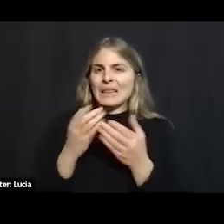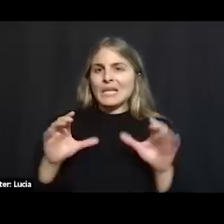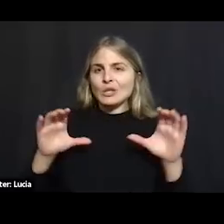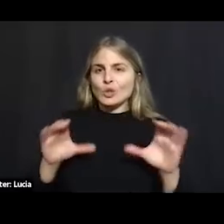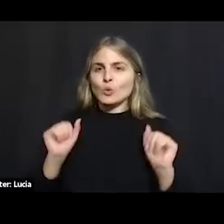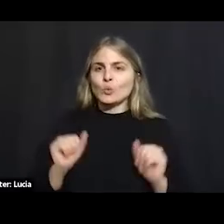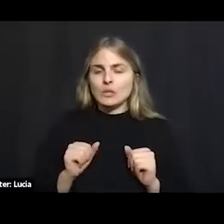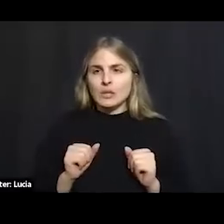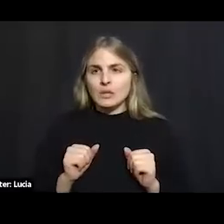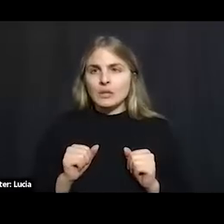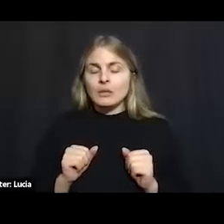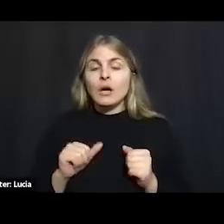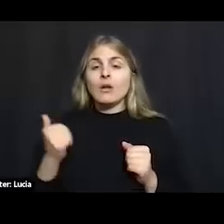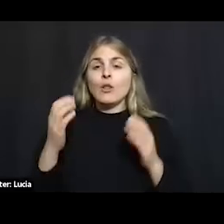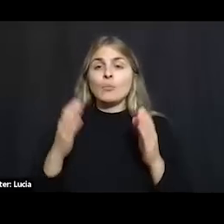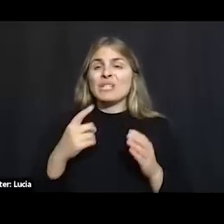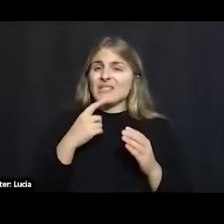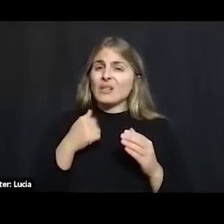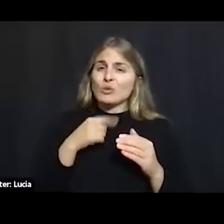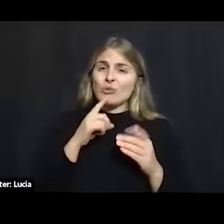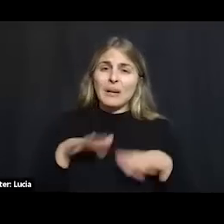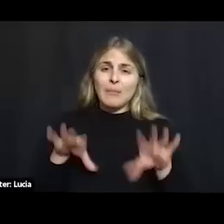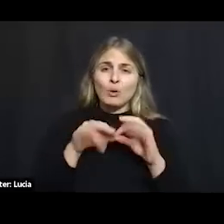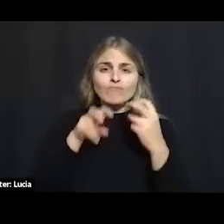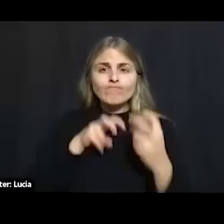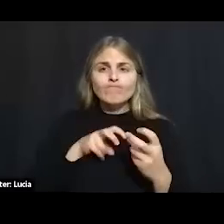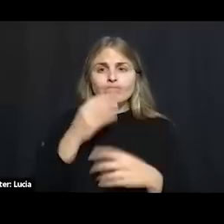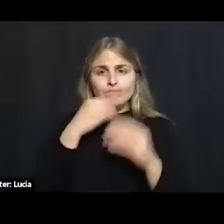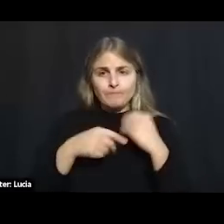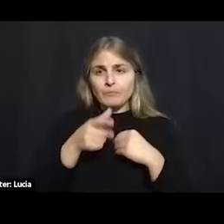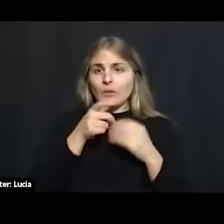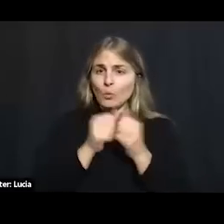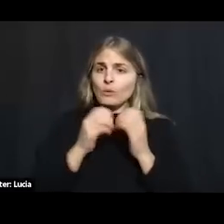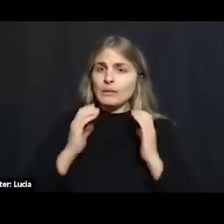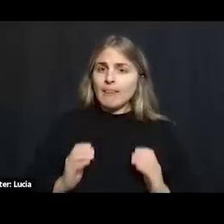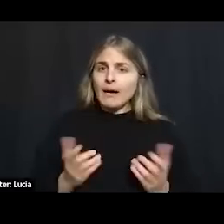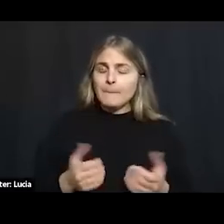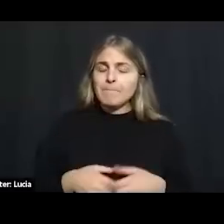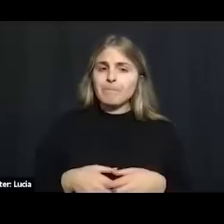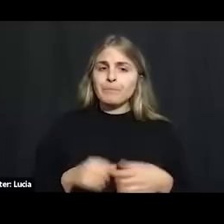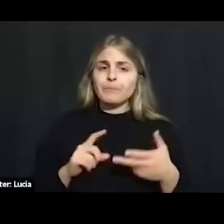Otro dijo que era importante almorzar con los clientes. Otro habló de usar un lenguaje descriptivo natural,